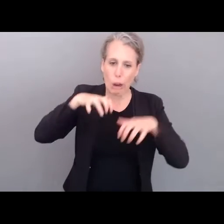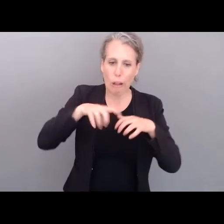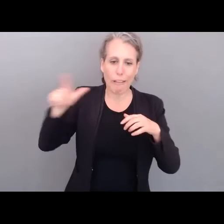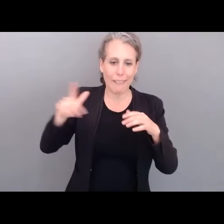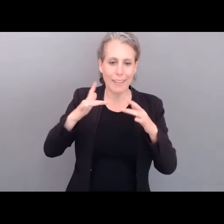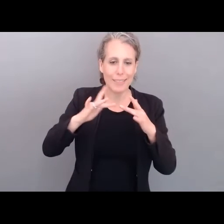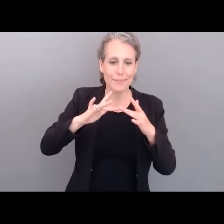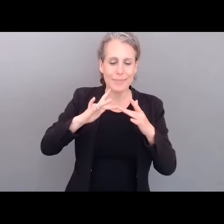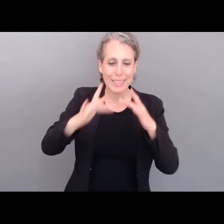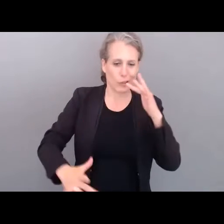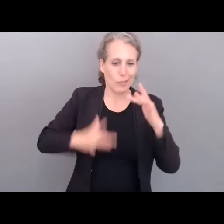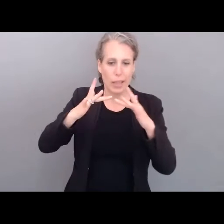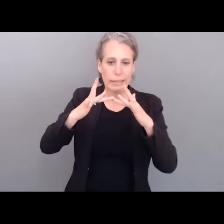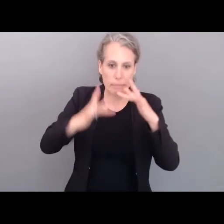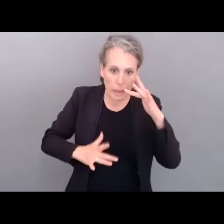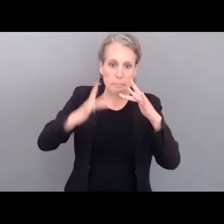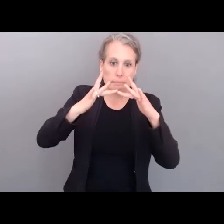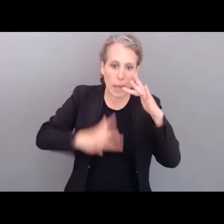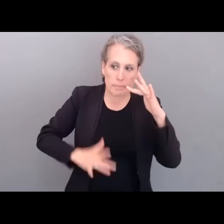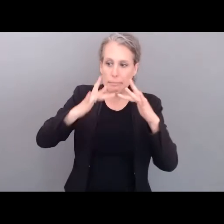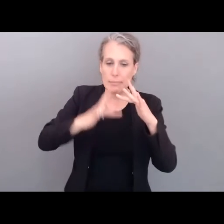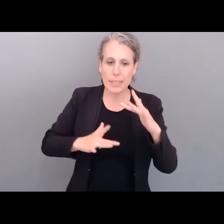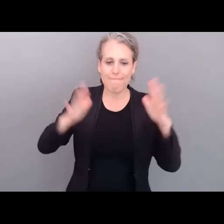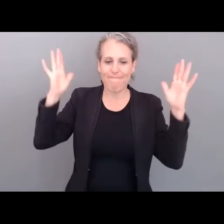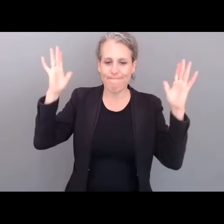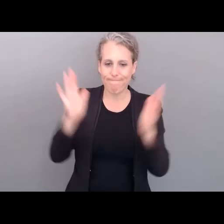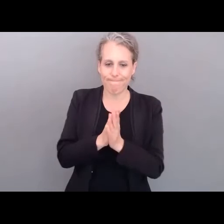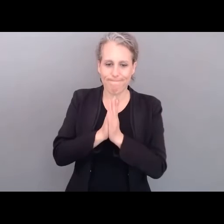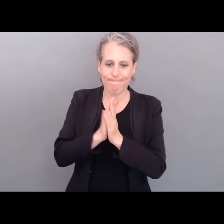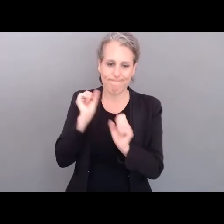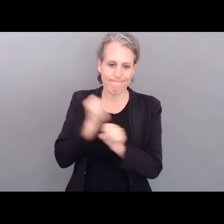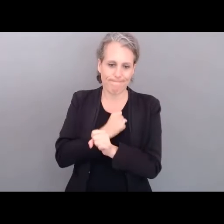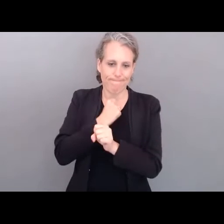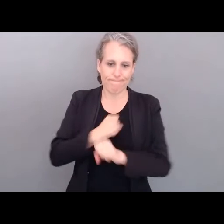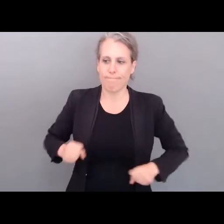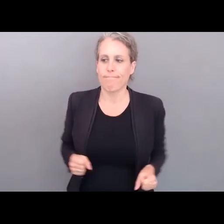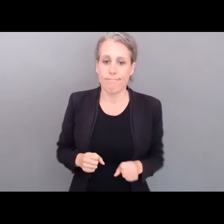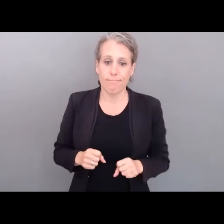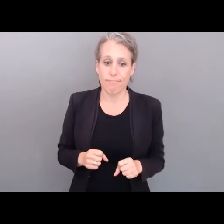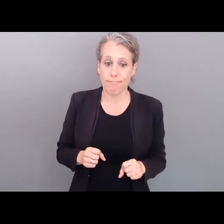Sé que Sam ma ha tenido algunos problemas con la conexión a Internet.